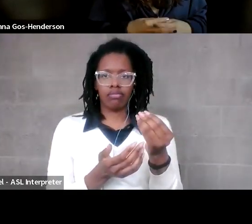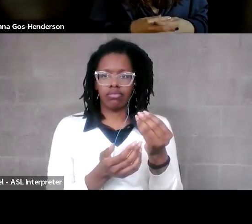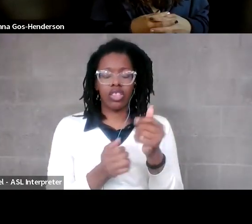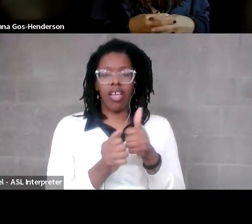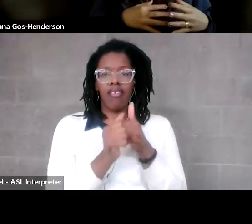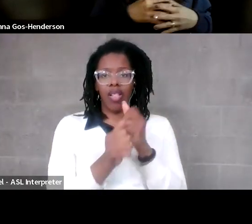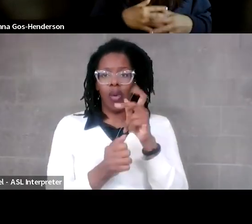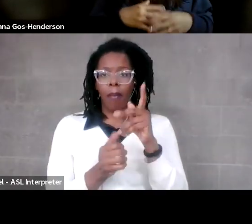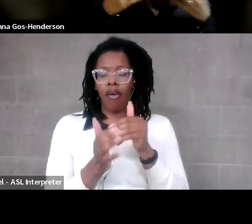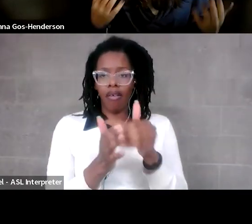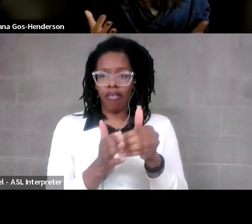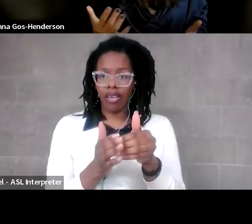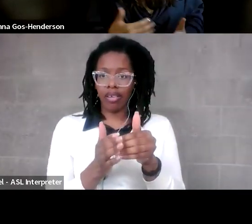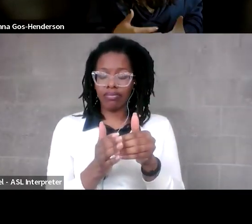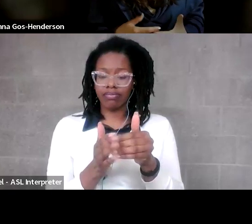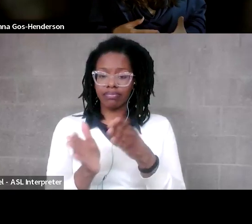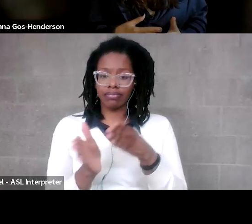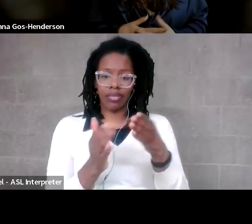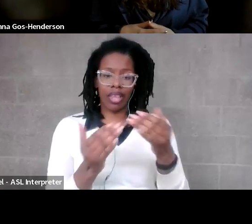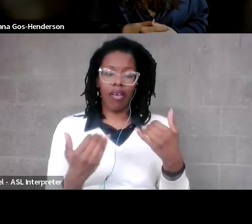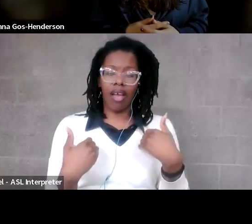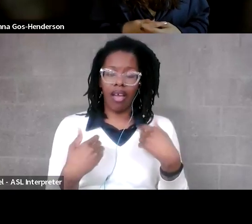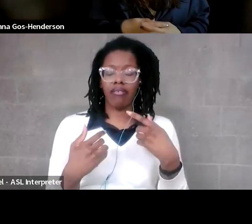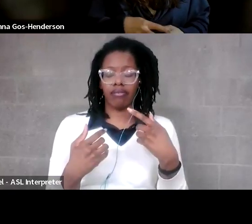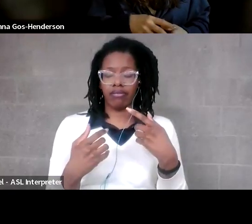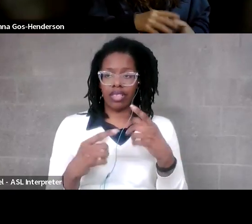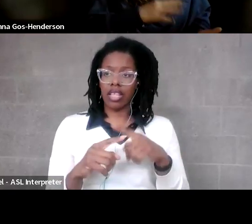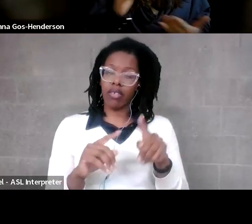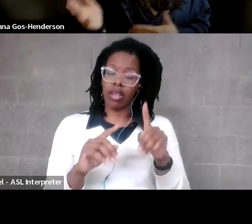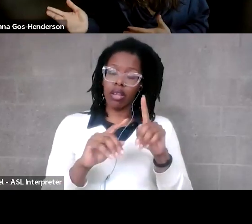Y ahora tenemos a otra gran persona que está tomando